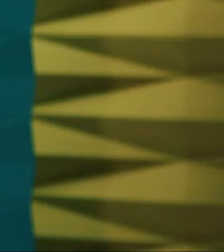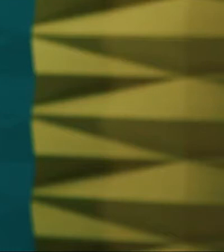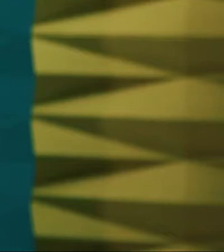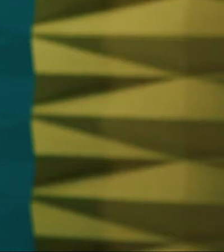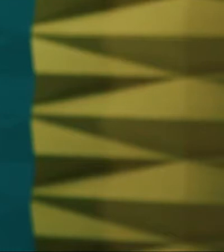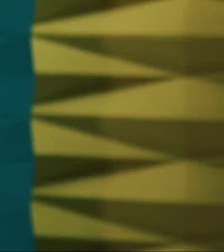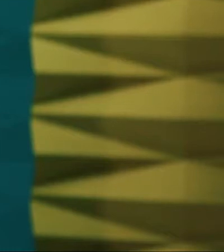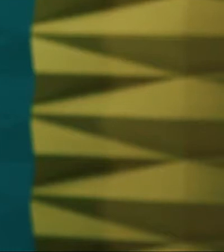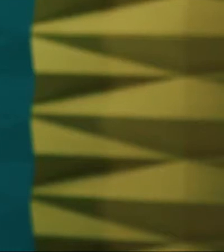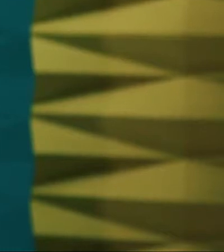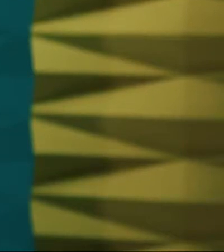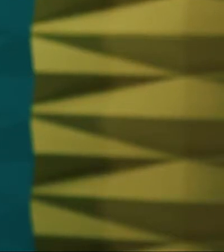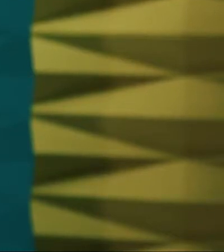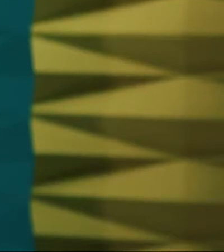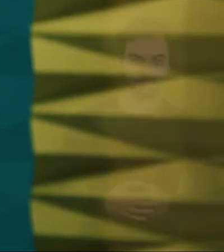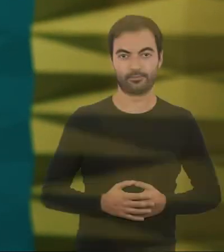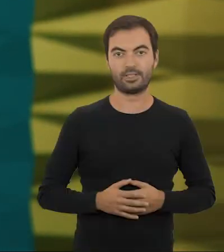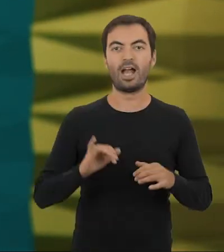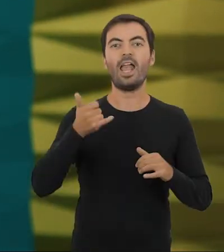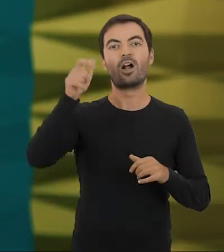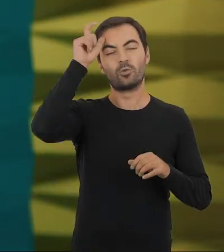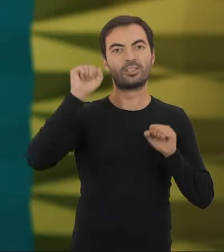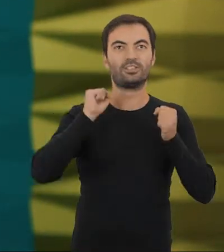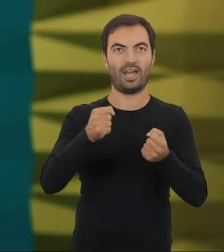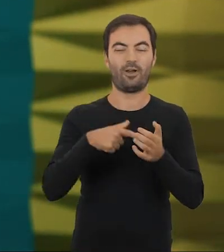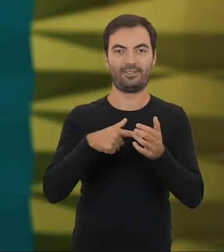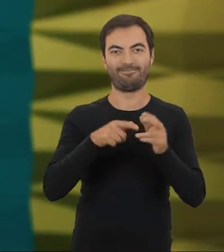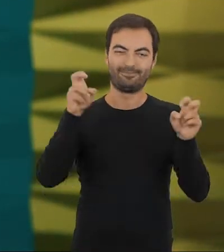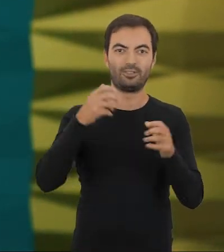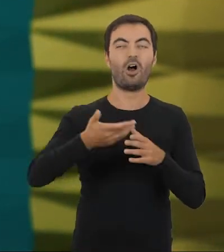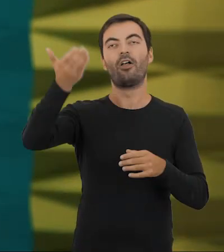Jak działa człowiek? To jest pytanie, które zadawaliśmy sobie chyba od zawsze